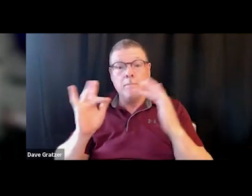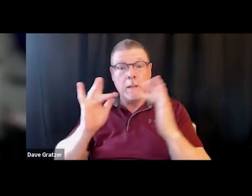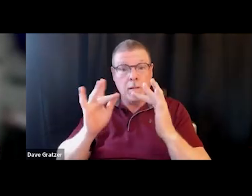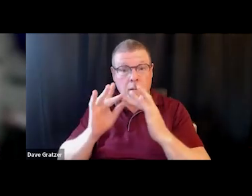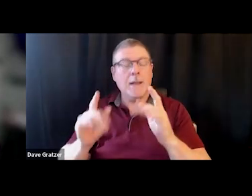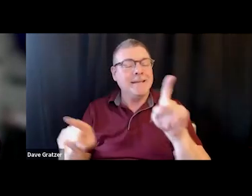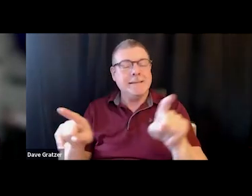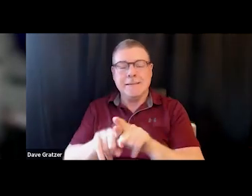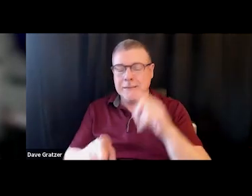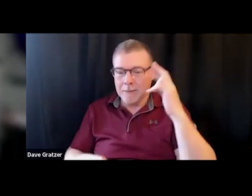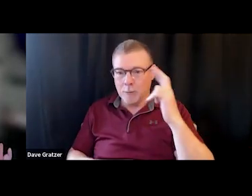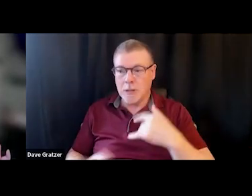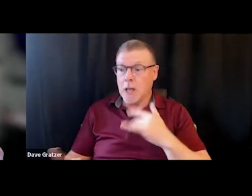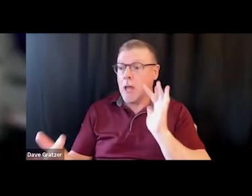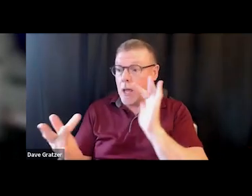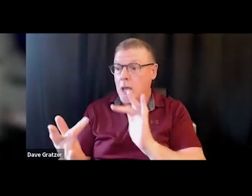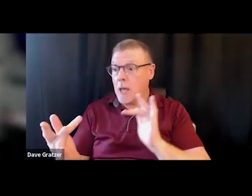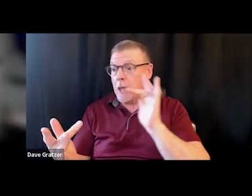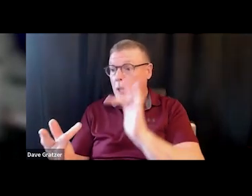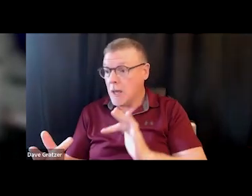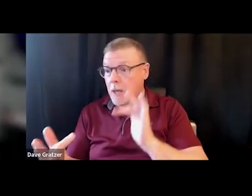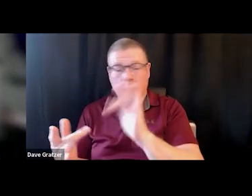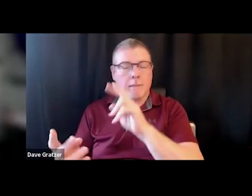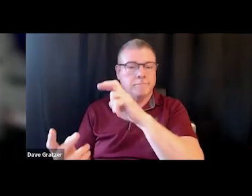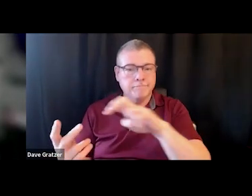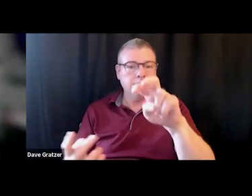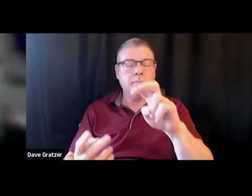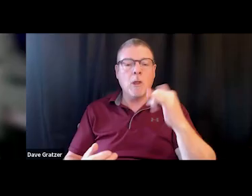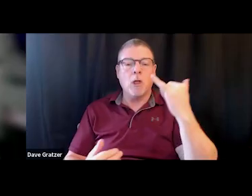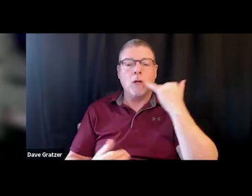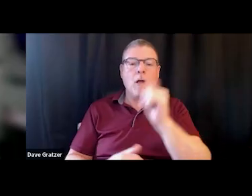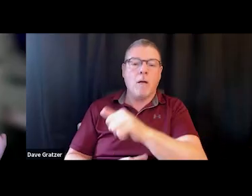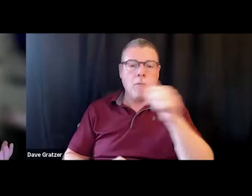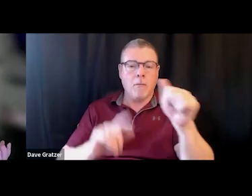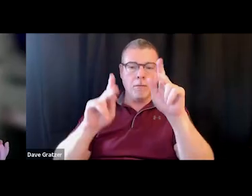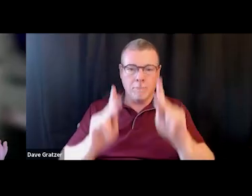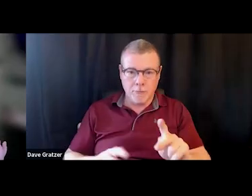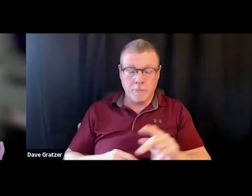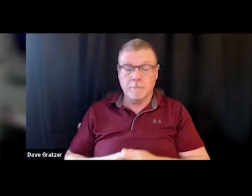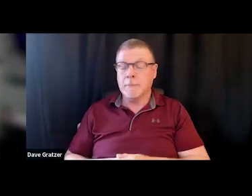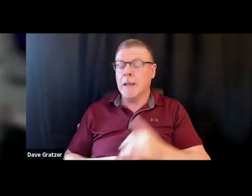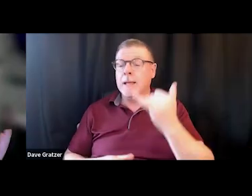Las personas, si no pueden recordar, podrían tener que llamar a su contacto de respaldo. Si su número de teléfono cambió...